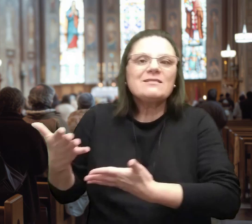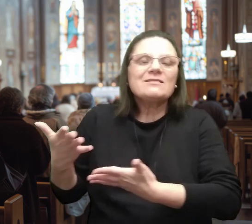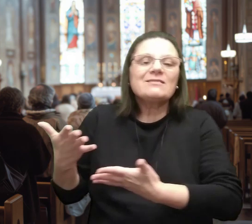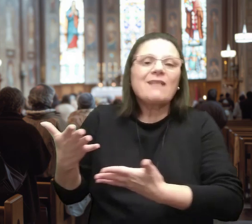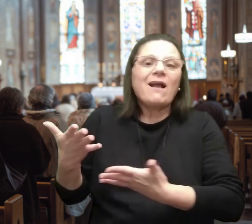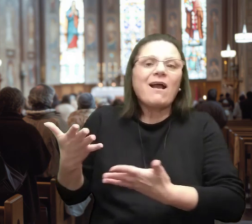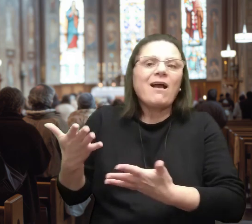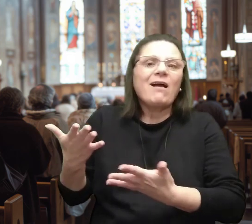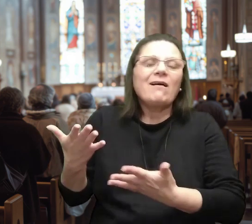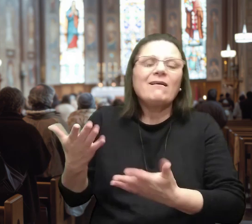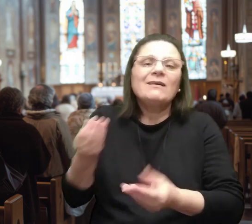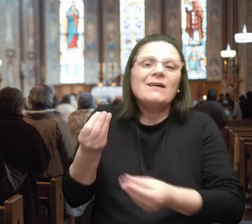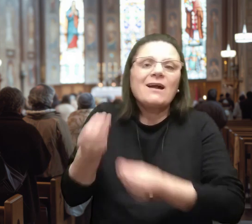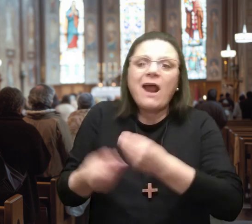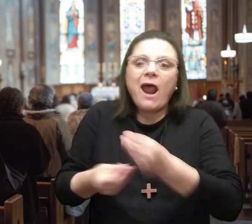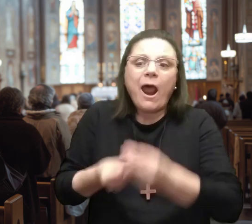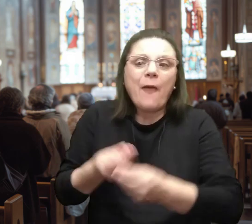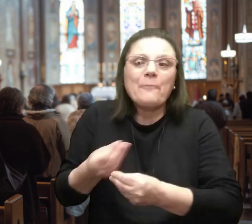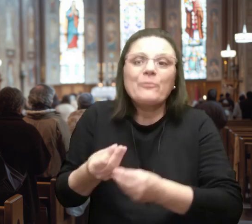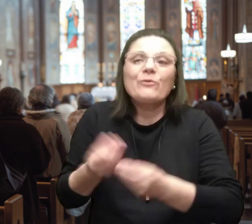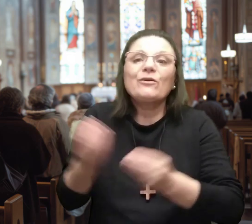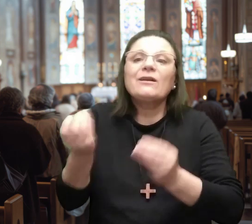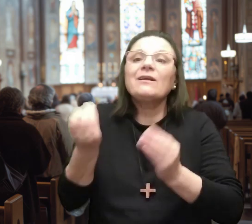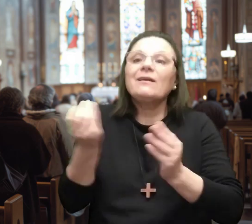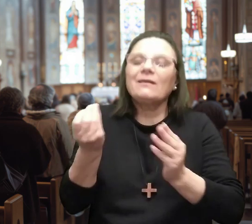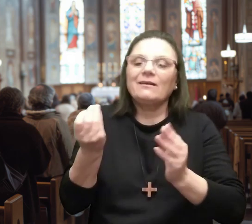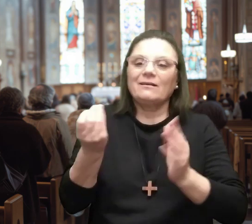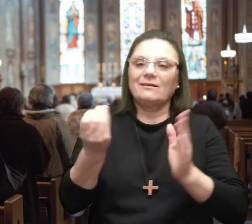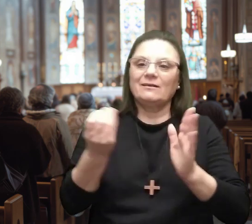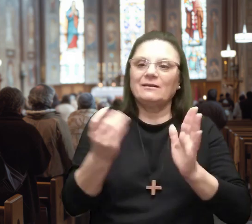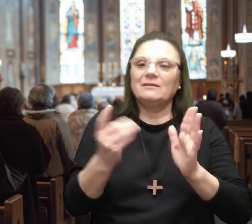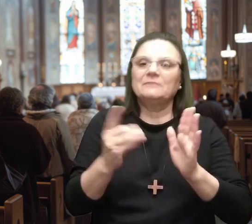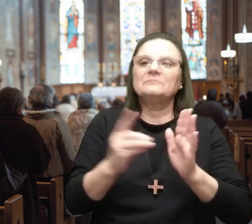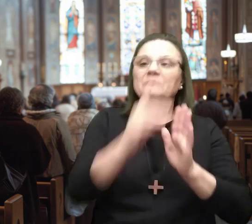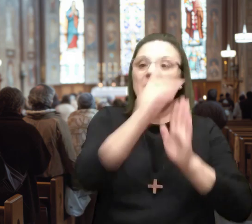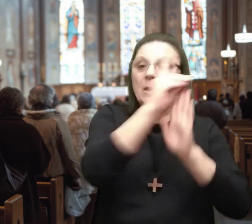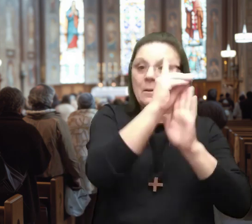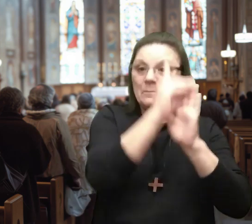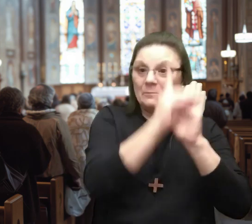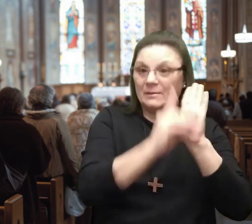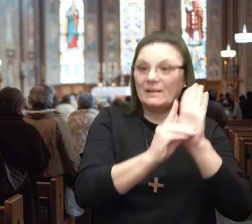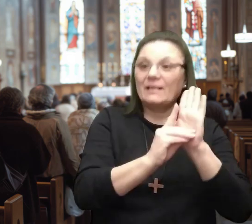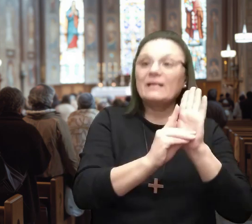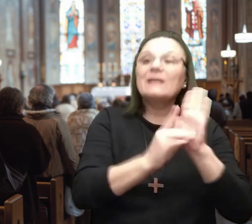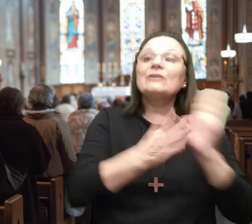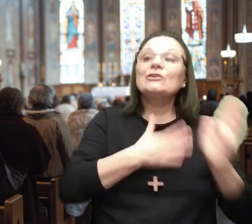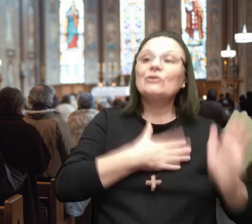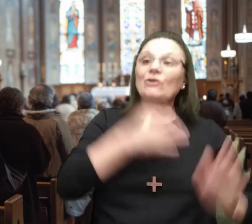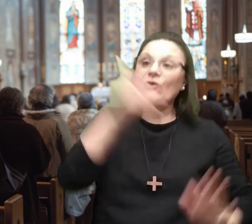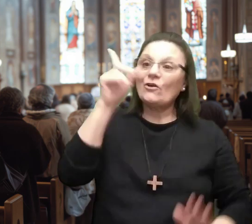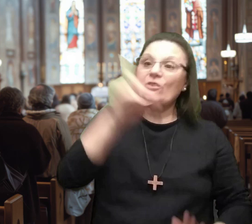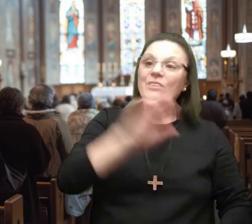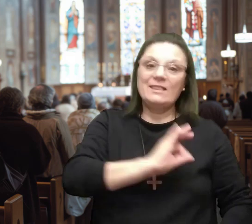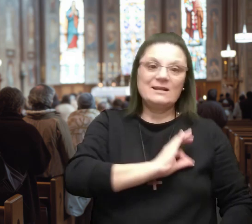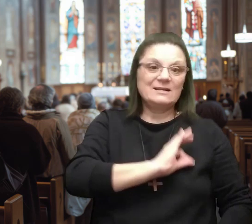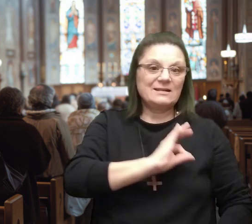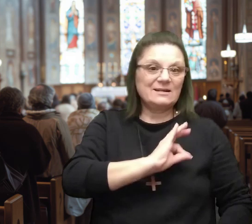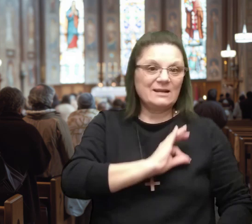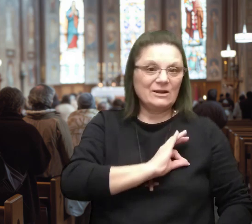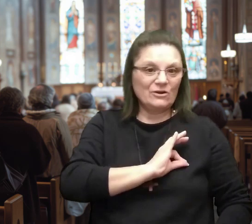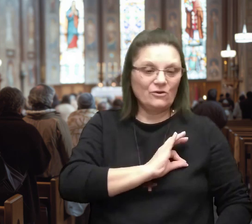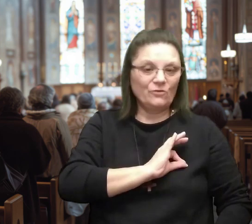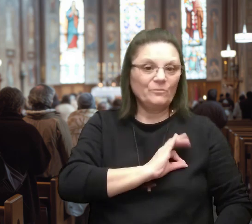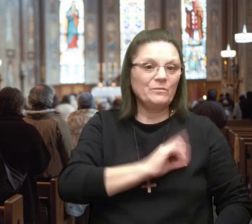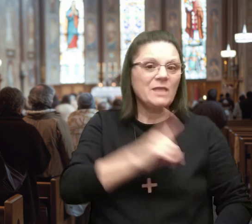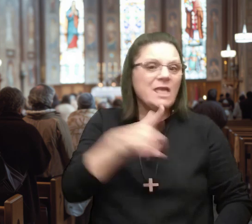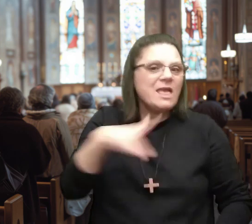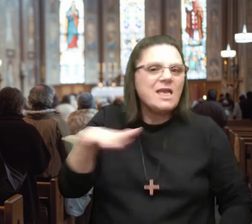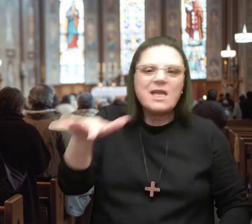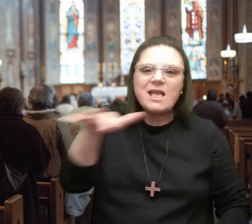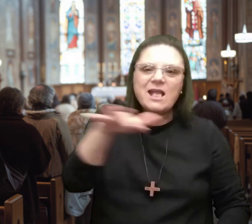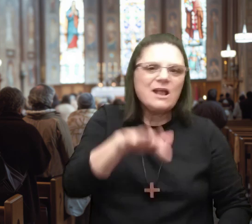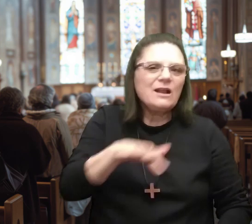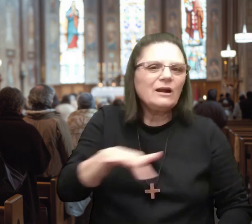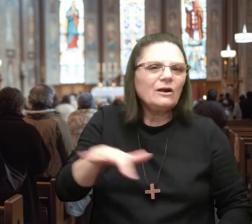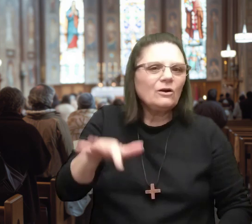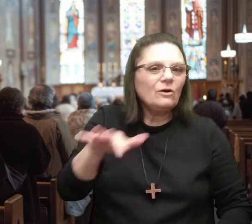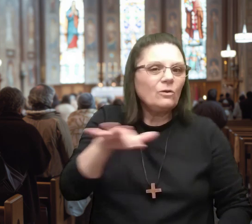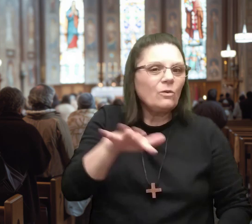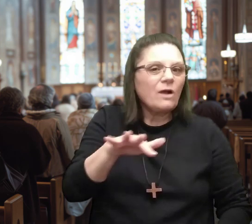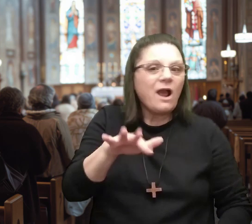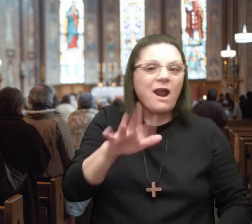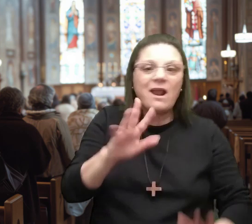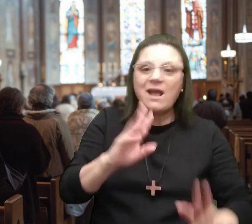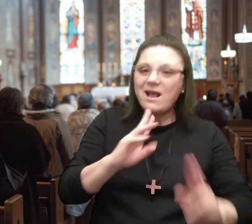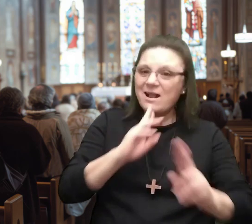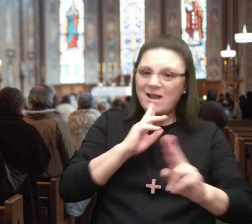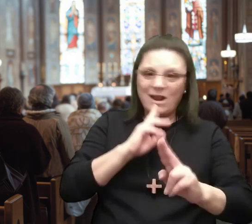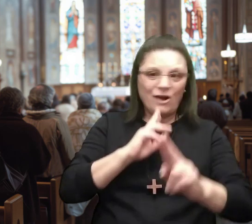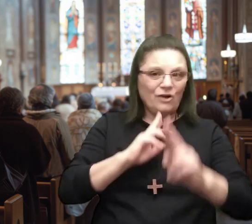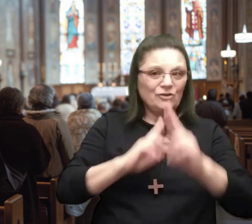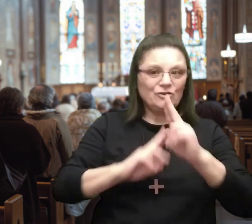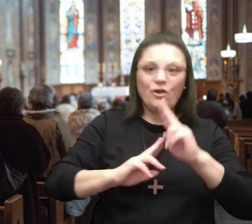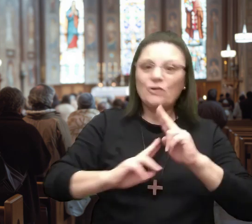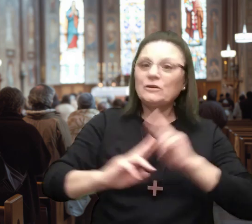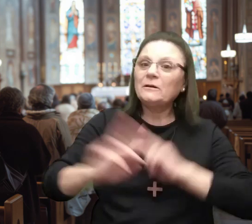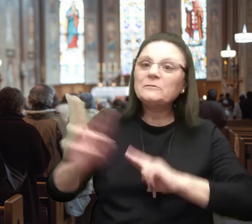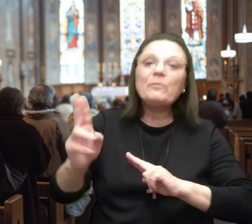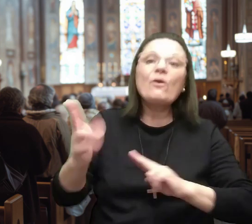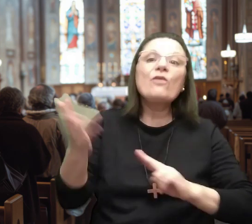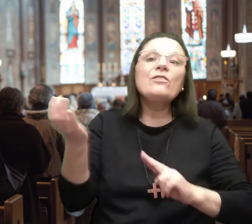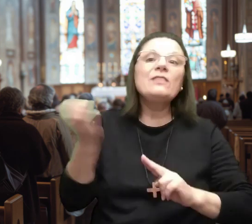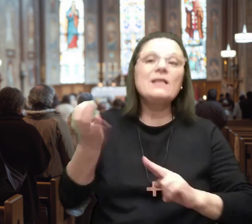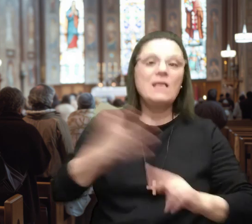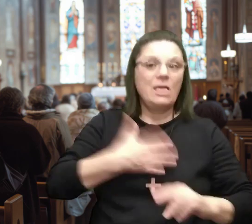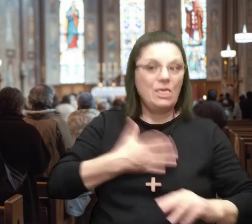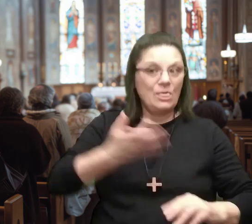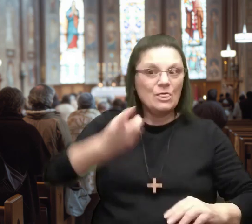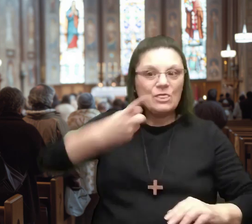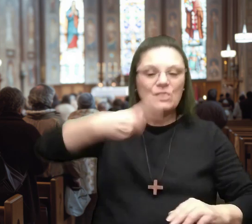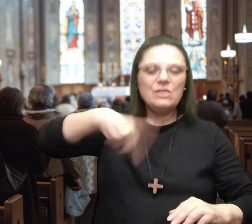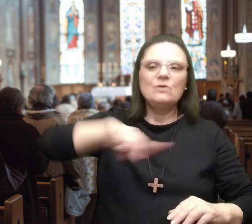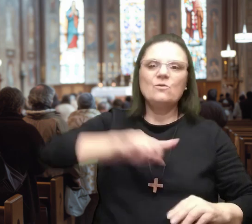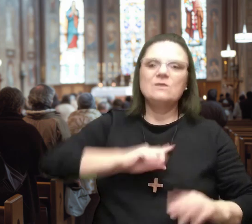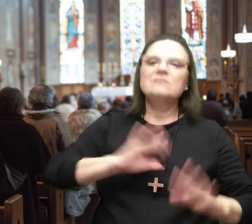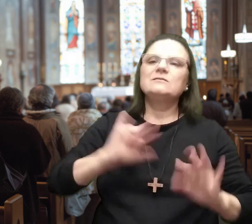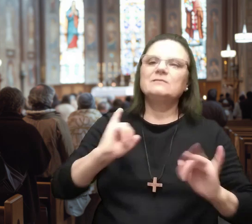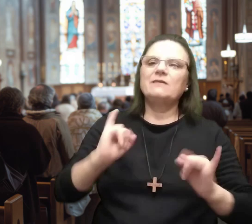nos invitan a poner los preceptos del Señor en el lugar que le corresponden en nuestra vida.